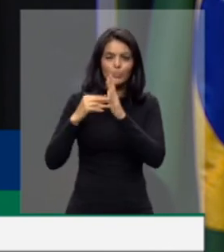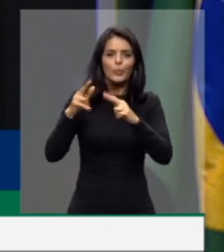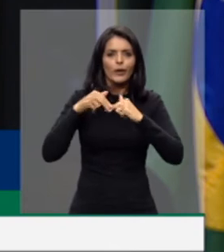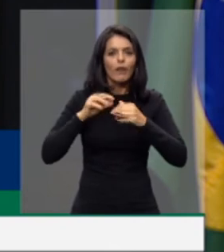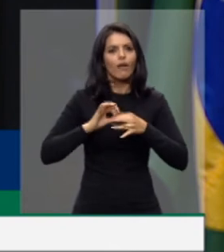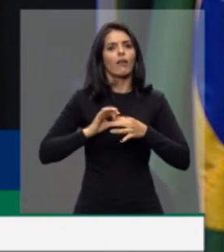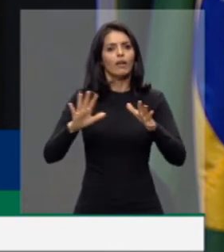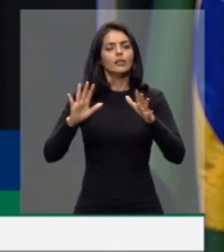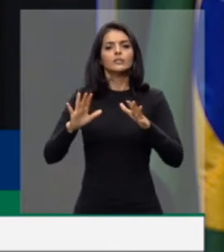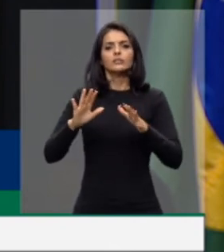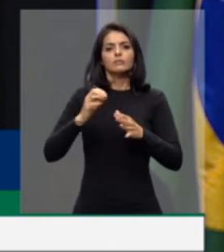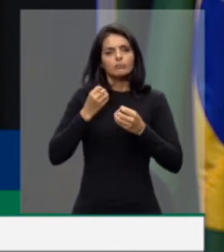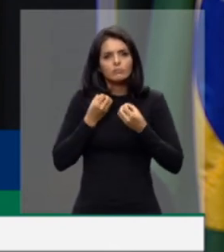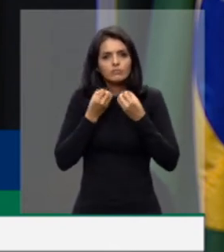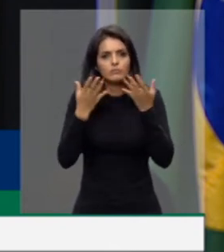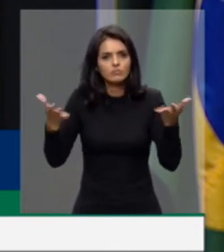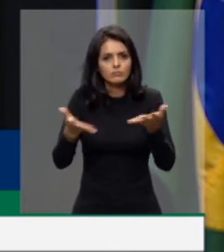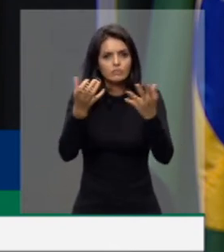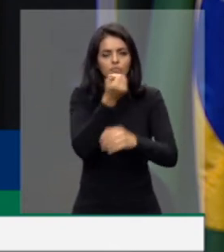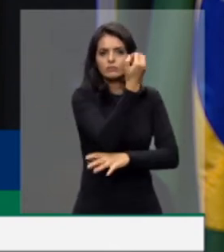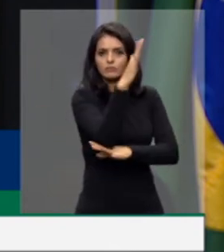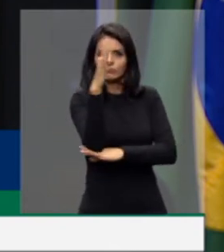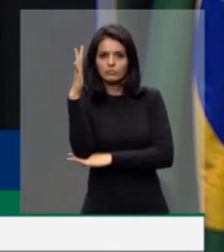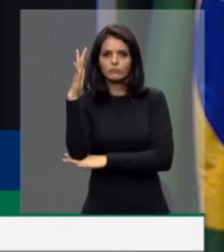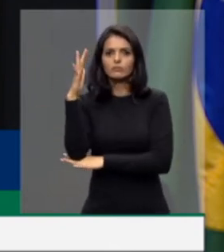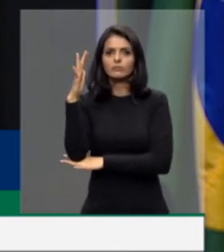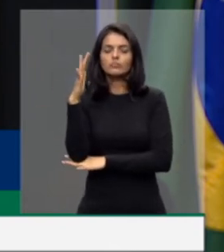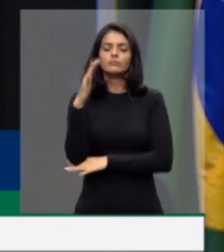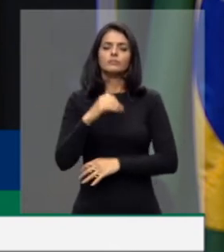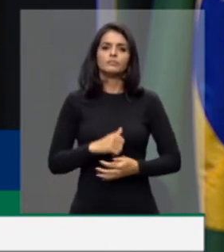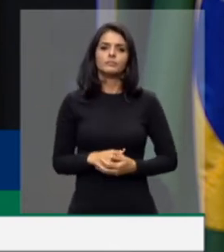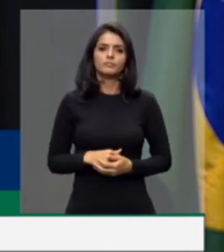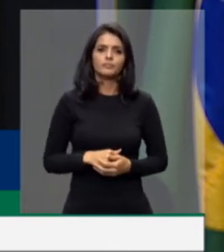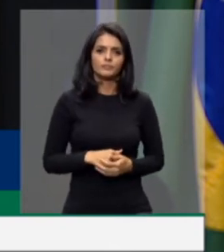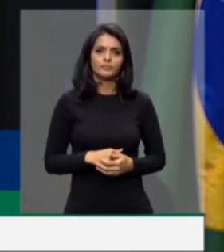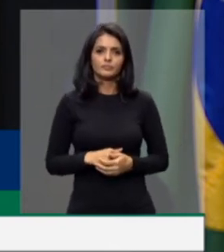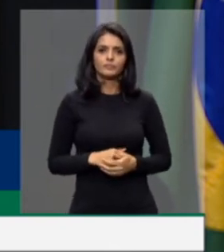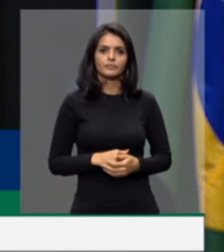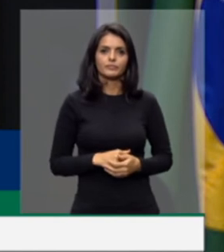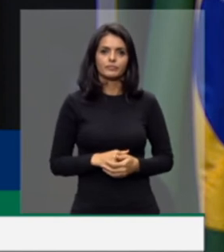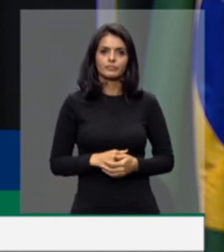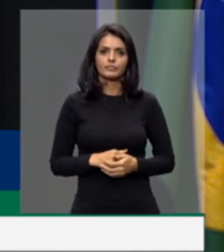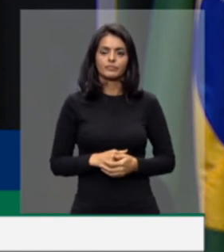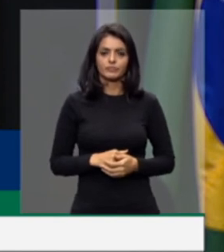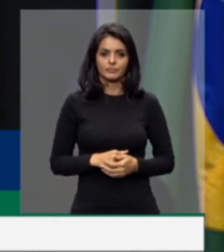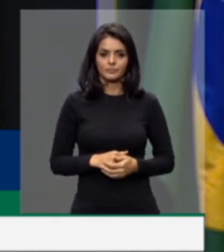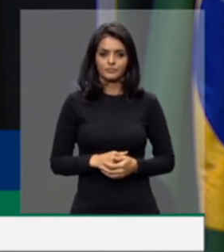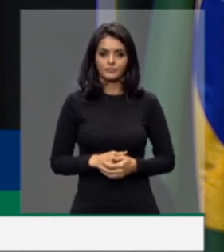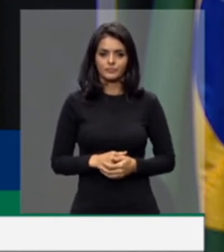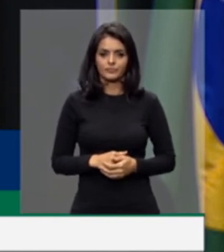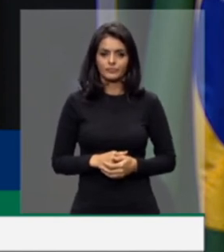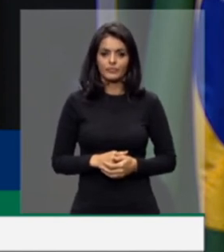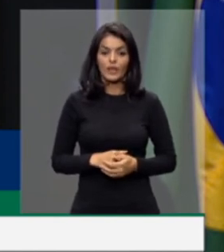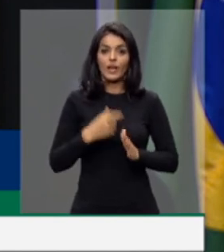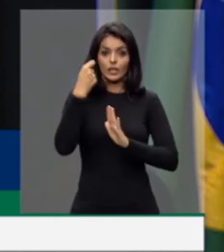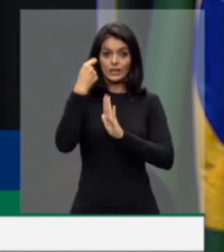IMPLICARÁA ALTERAÇÃO, A EMENDA 108, RECEBEU O ACOLHIMENTO PARCIAL POR POSSIBILITAR A AMPLIAÇÃO ÉQUELES CONSIDERADOS DO